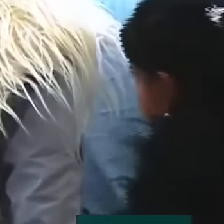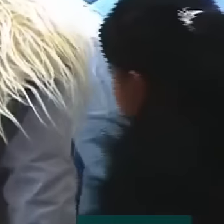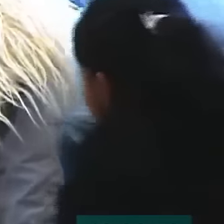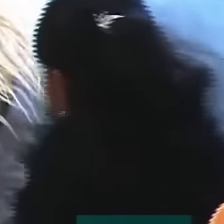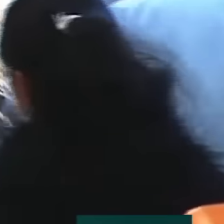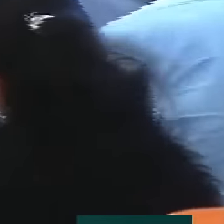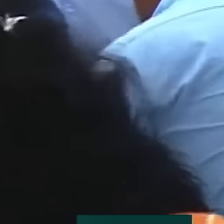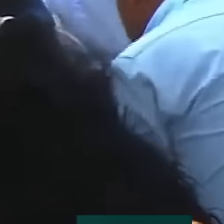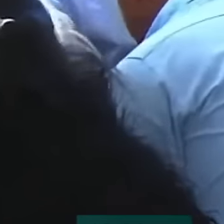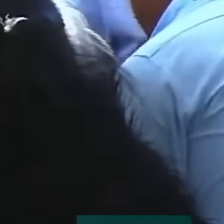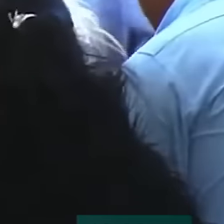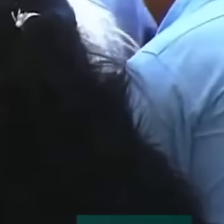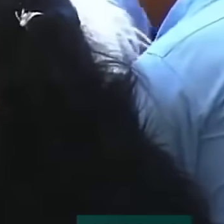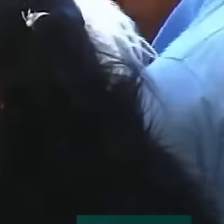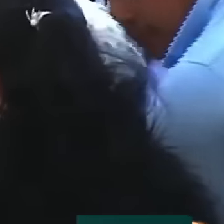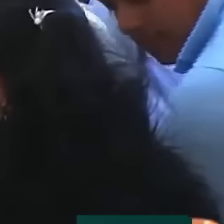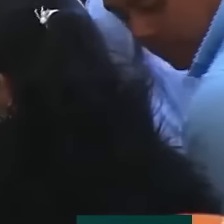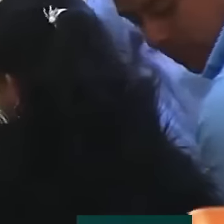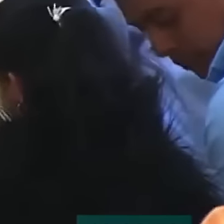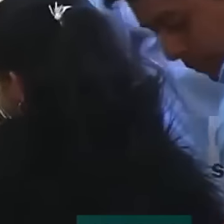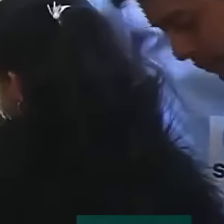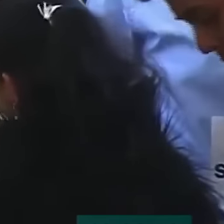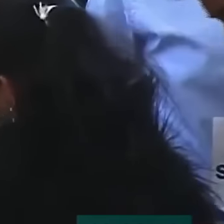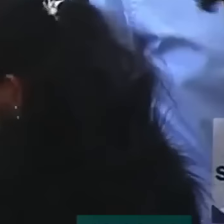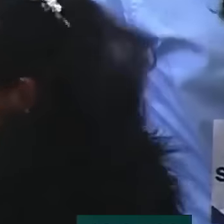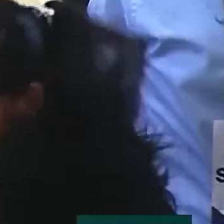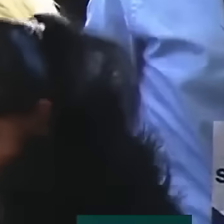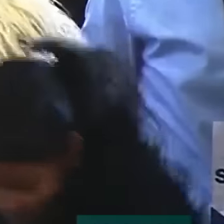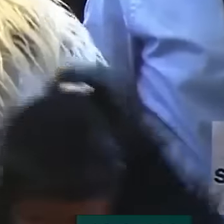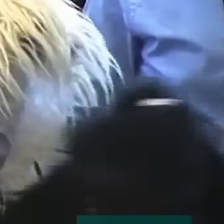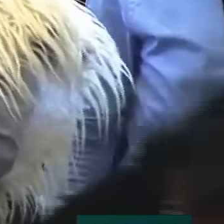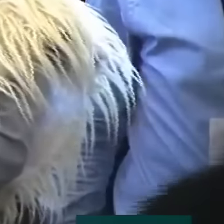legalidad diversidad cultural acuerdo